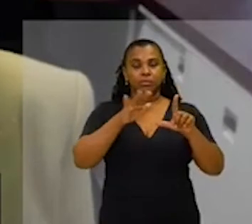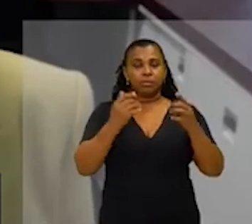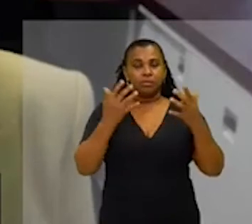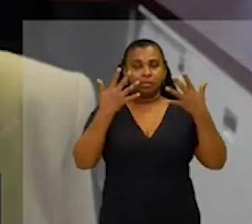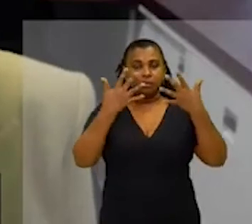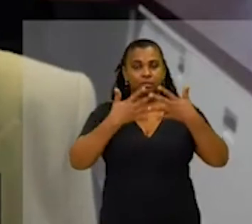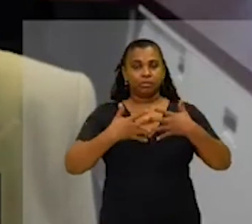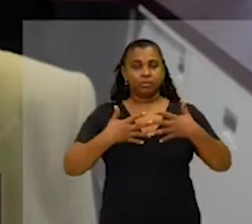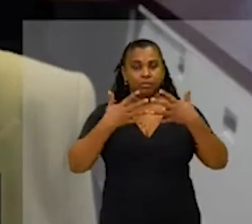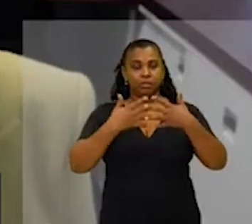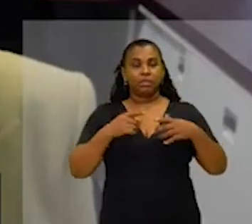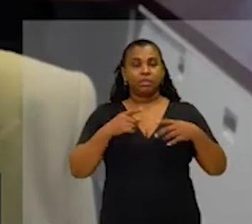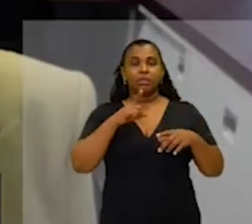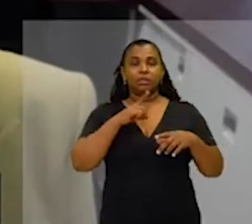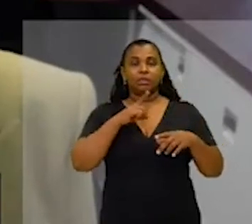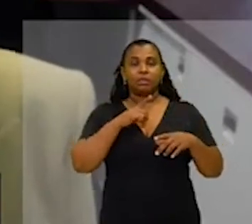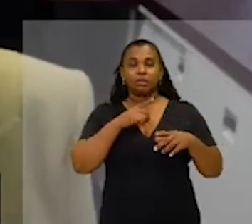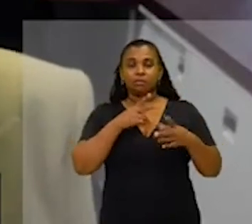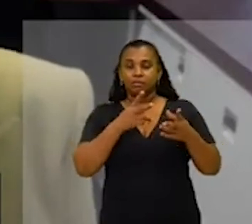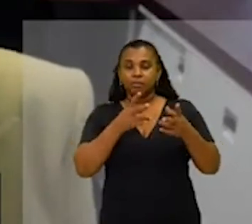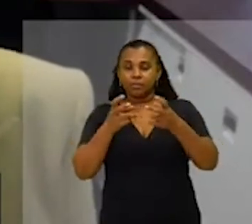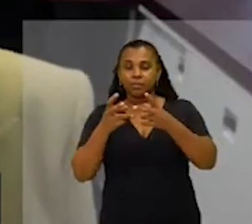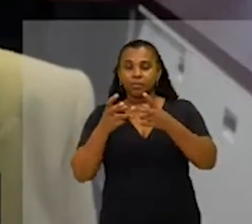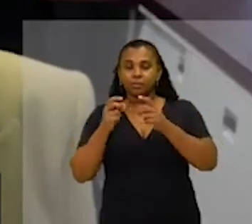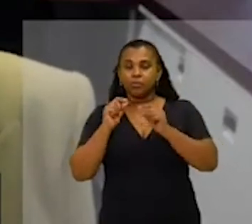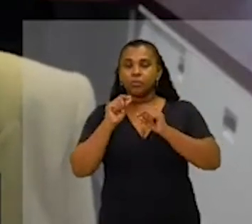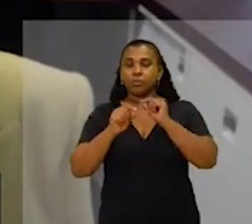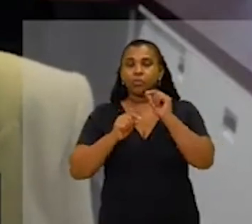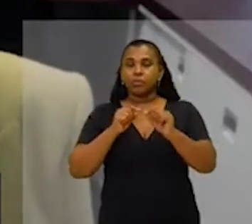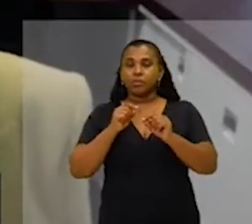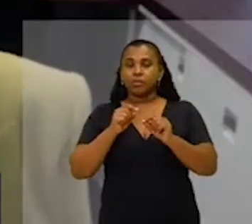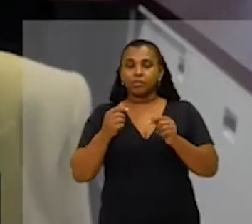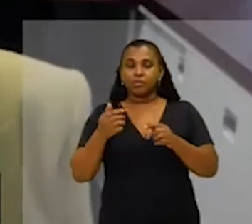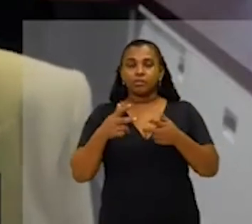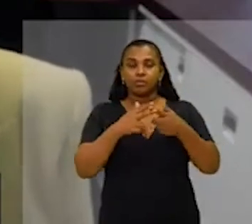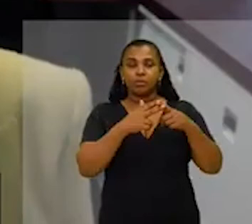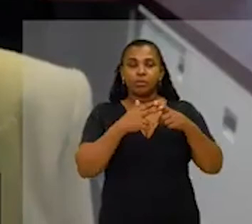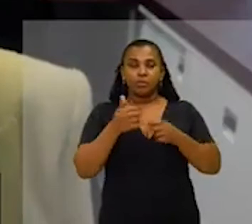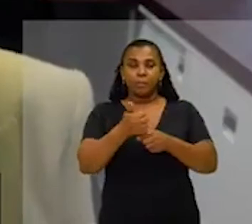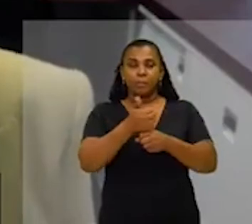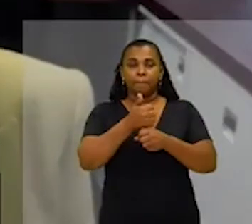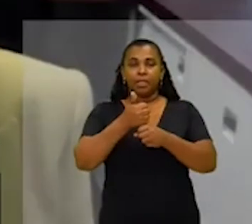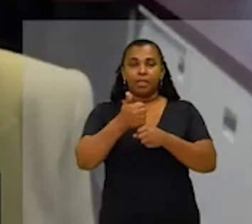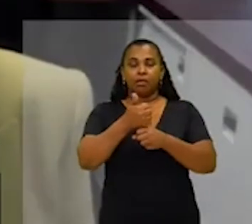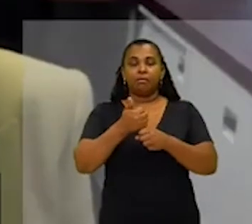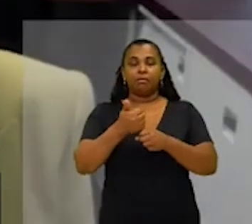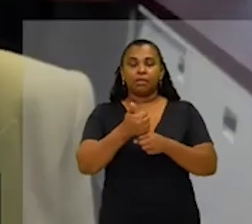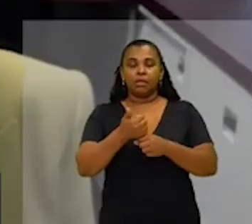a possibilidade de sair dali ao desce melhorar essa transparência Ou pelo menos lá acesso ao